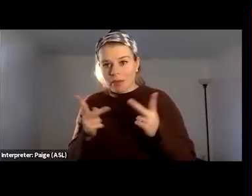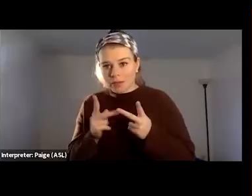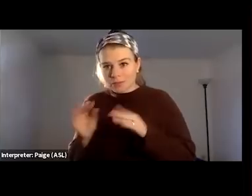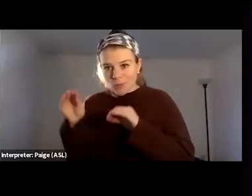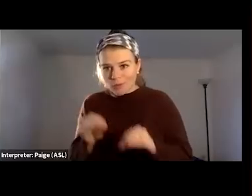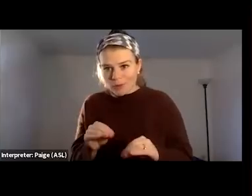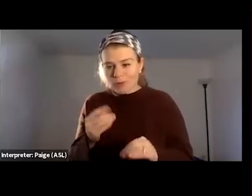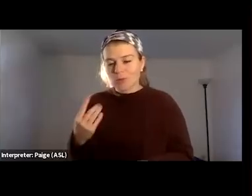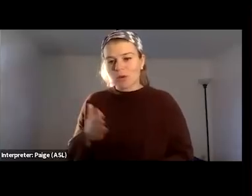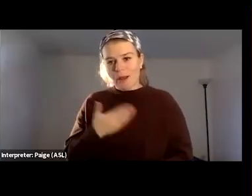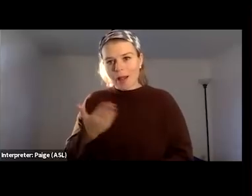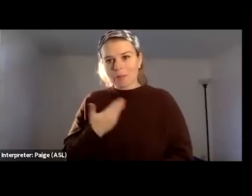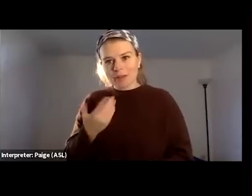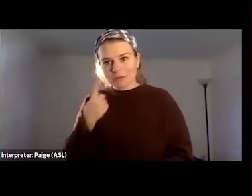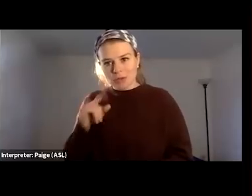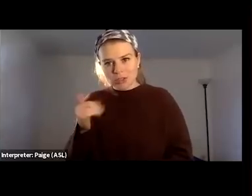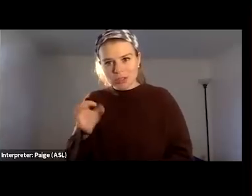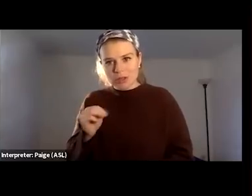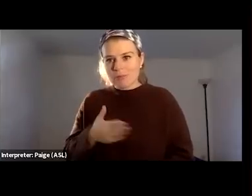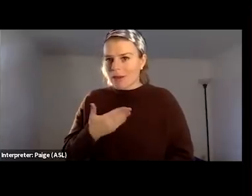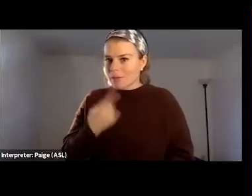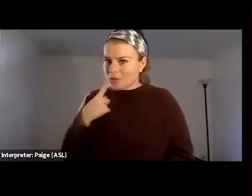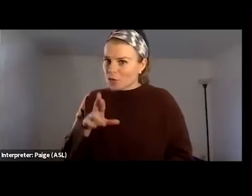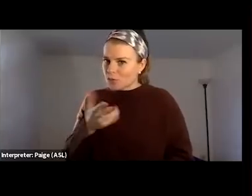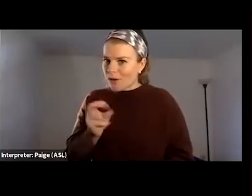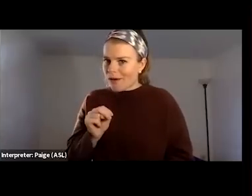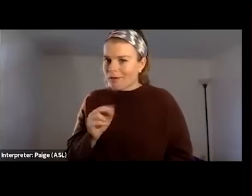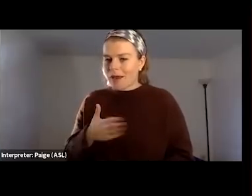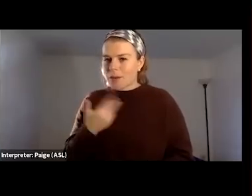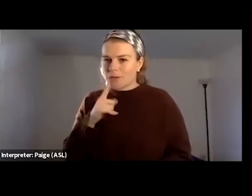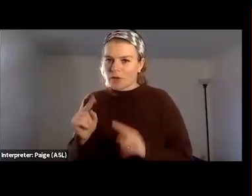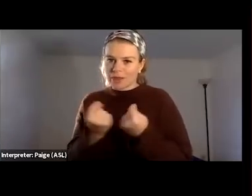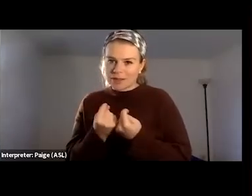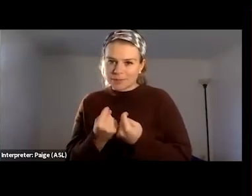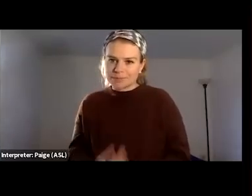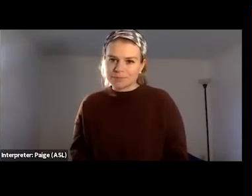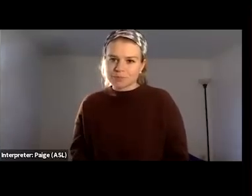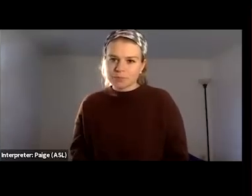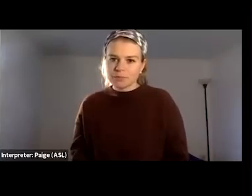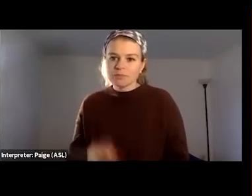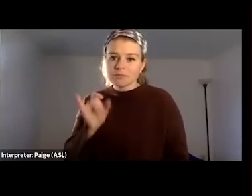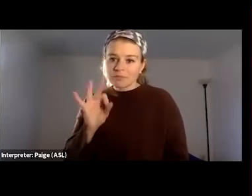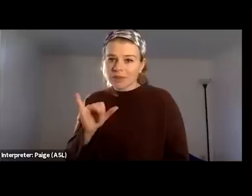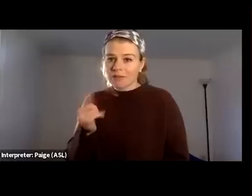Estábamos felices por Jim, felices por Ron, y felices por el equipo. Si podíamos conseguirle una vivienda a Jim,